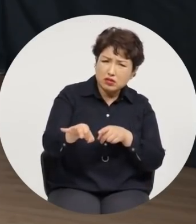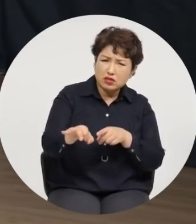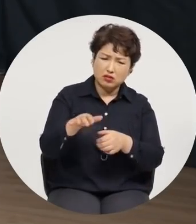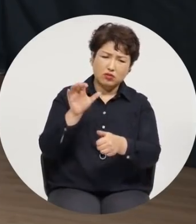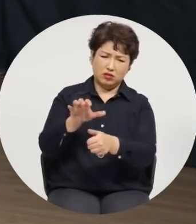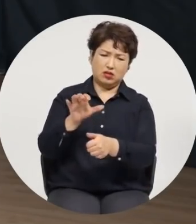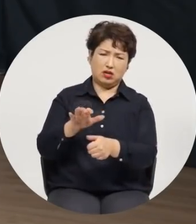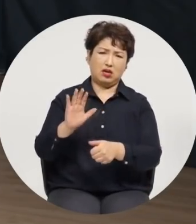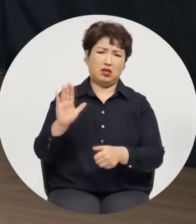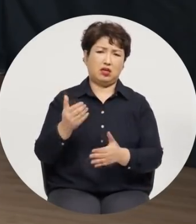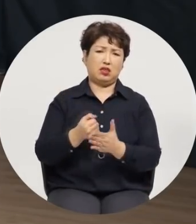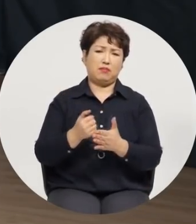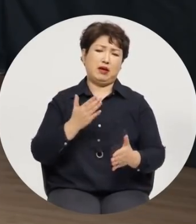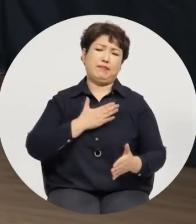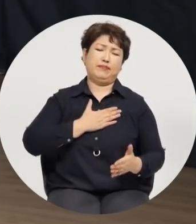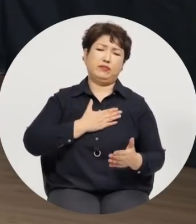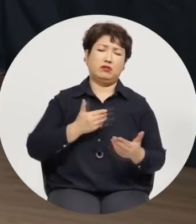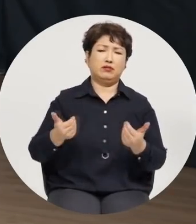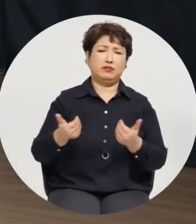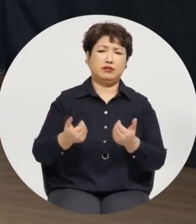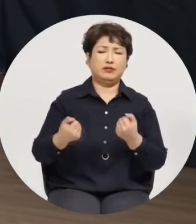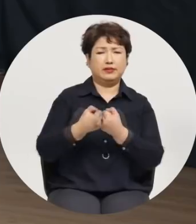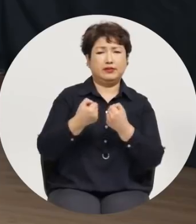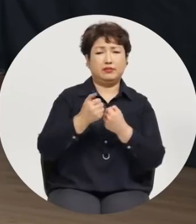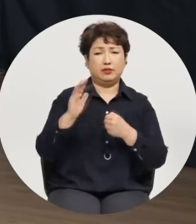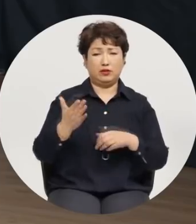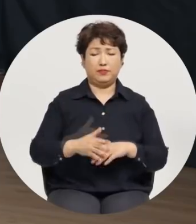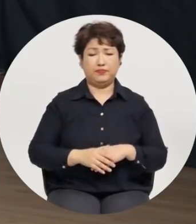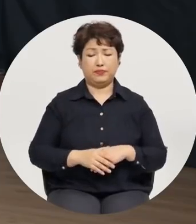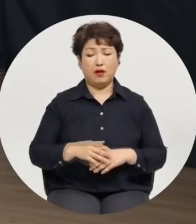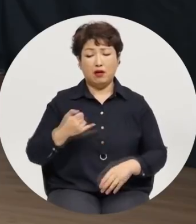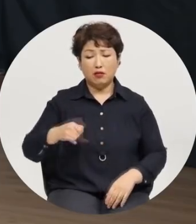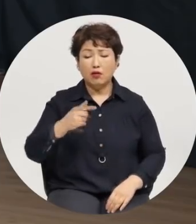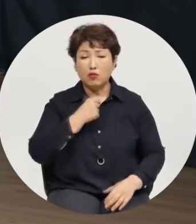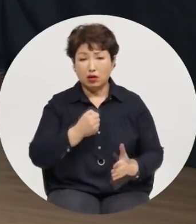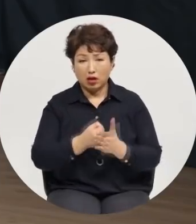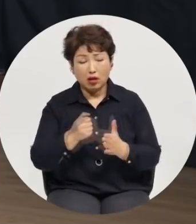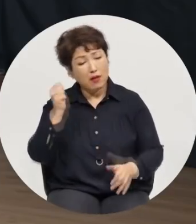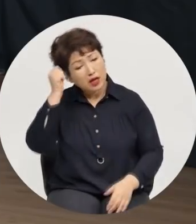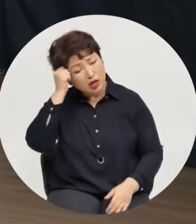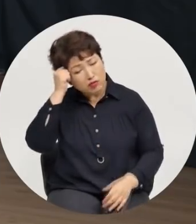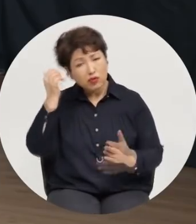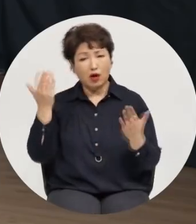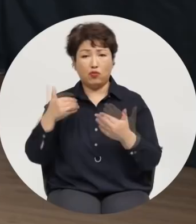저와 딸아이의 감정싸움이 일어납니다 그리고 아이가 원해서 기숙형 고등학교에 갔는데